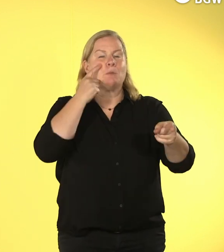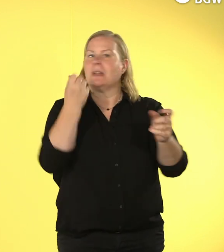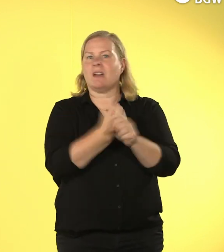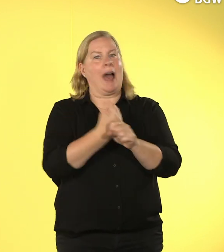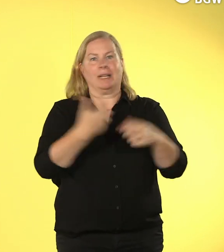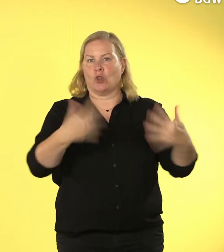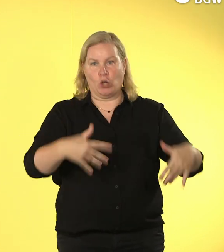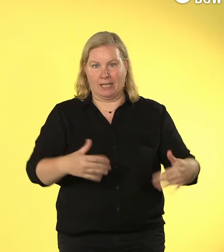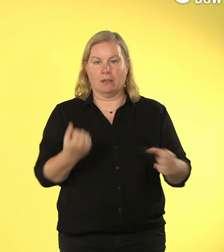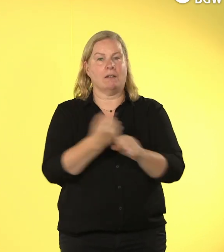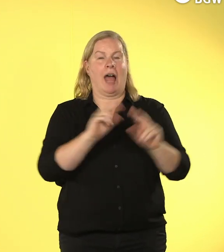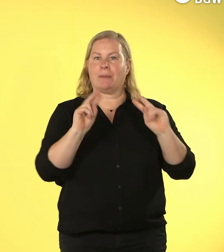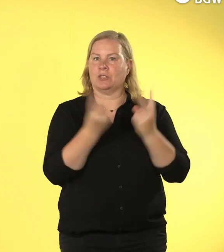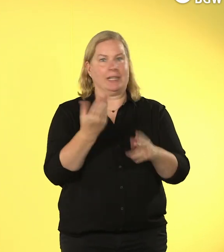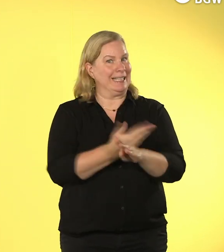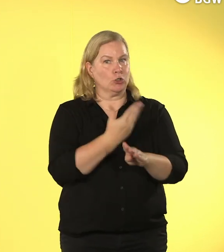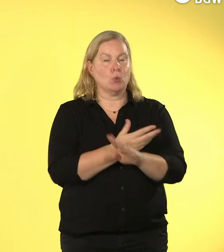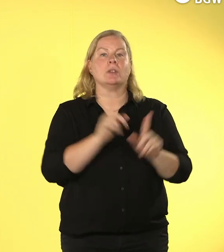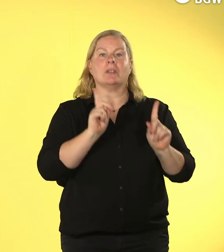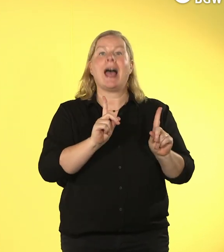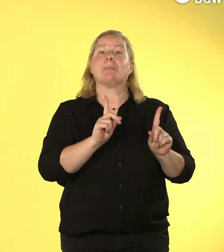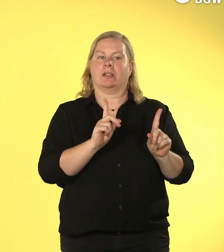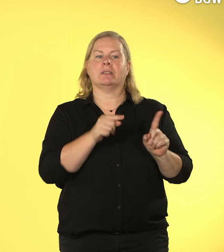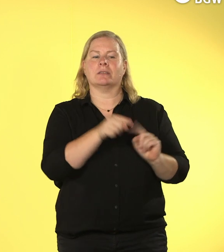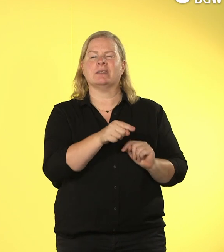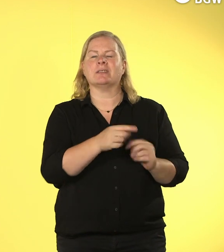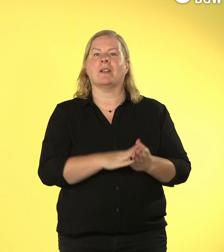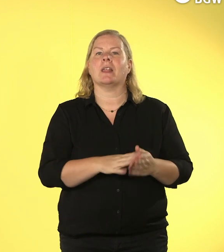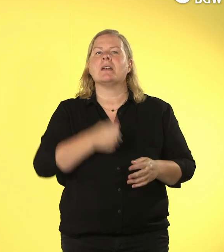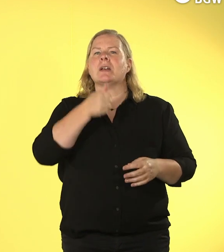werden aber auf diese jüngere Führungsgeneration zukommen.